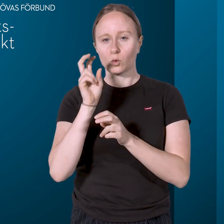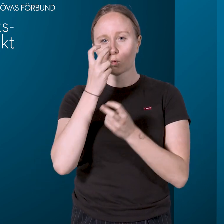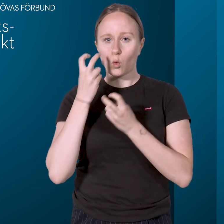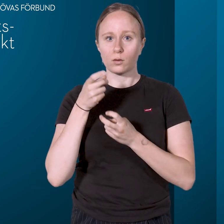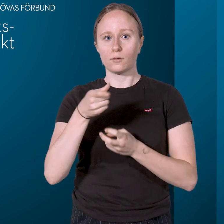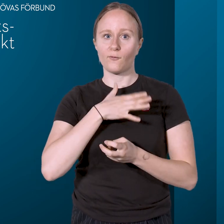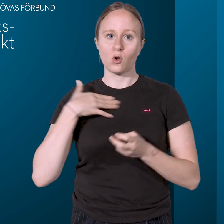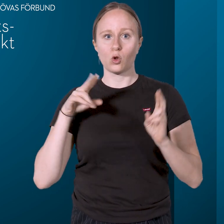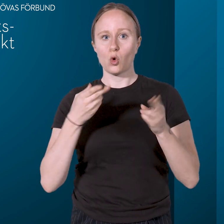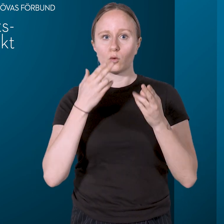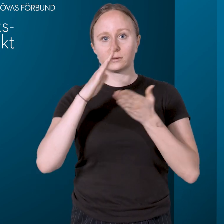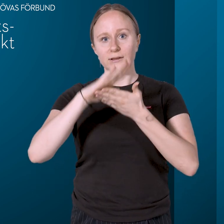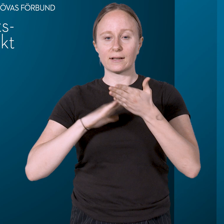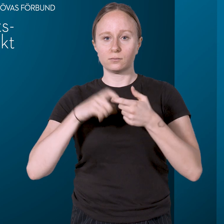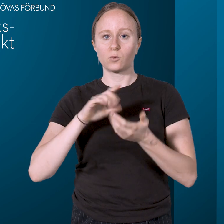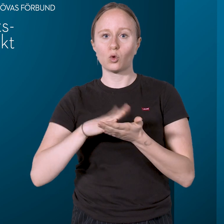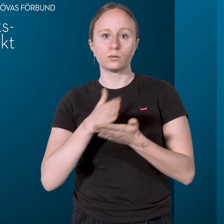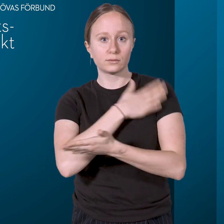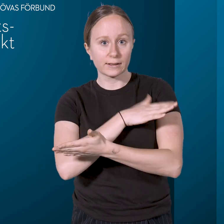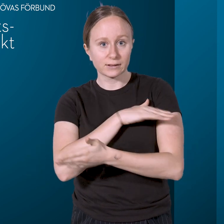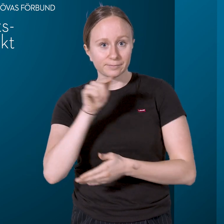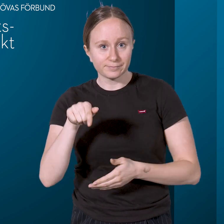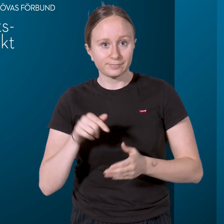Kolla in vår nya sida om tolkningstjänster.